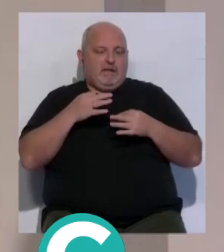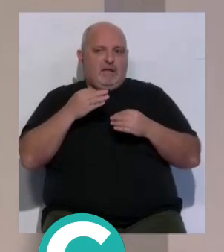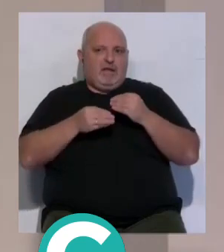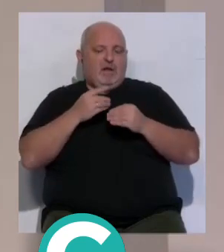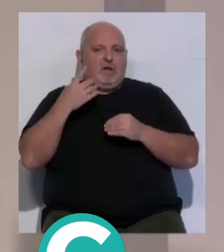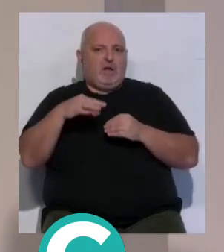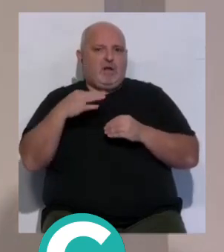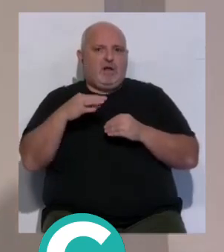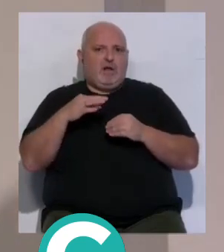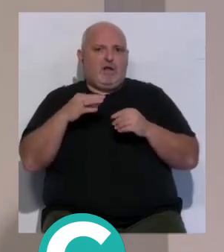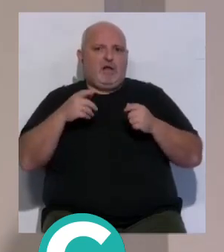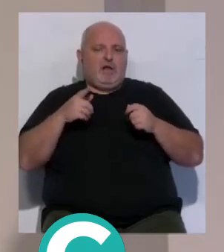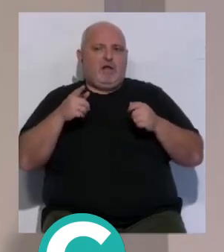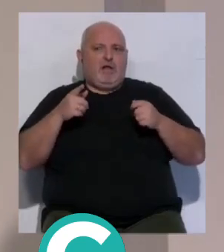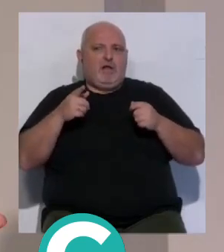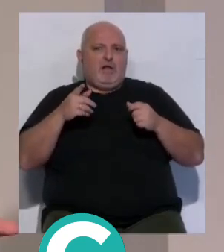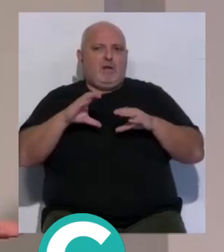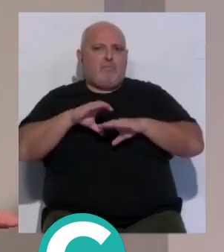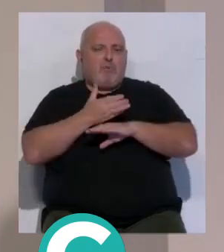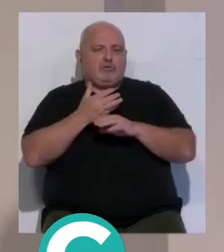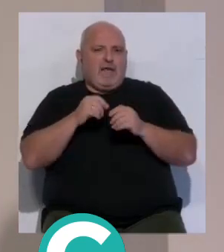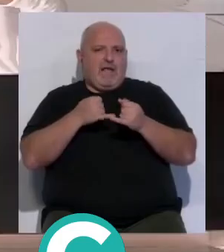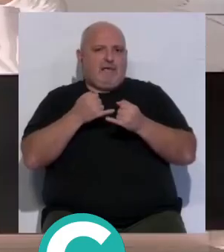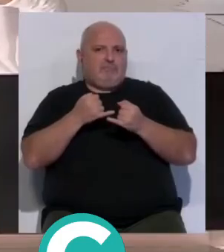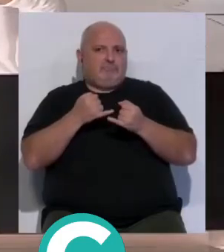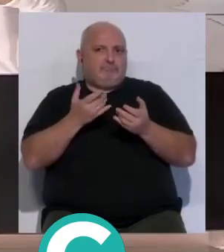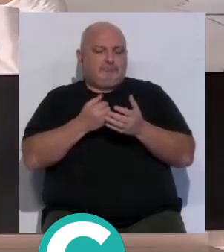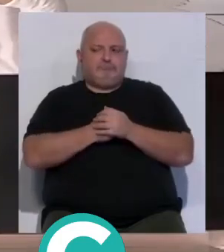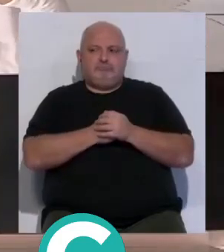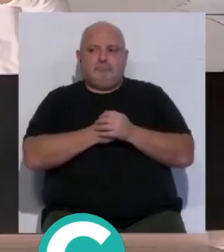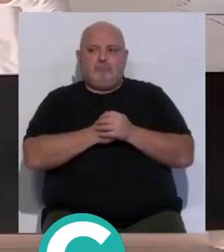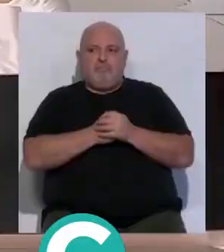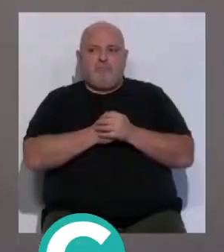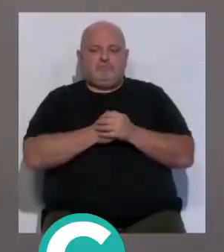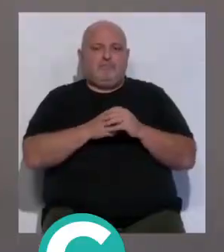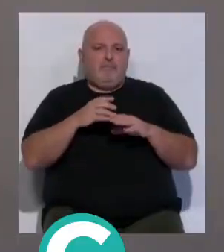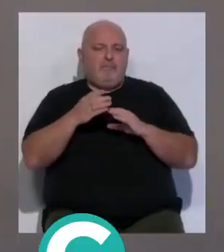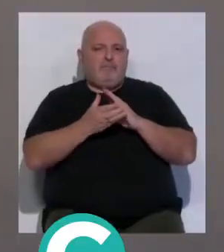simplemente era ajustándose una bota O sea que es que se estaba quitando la bota y justamente